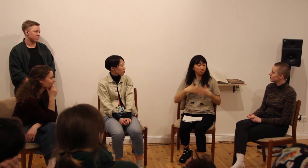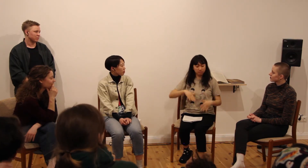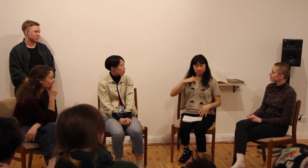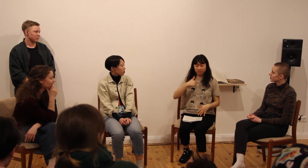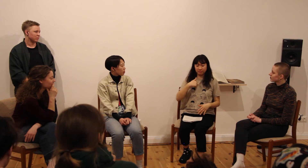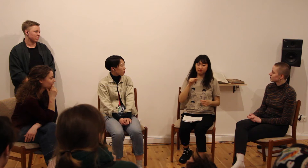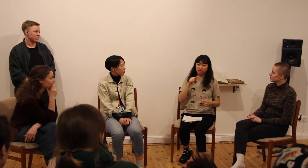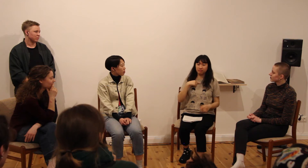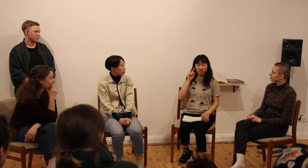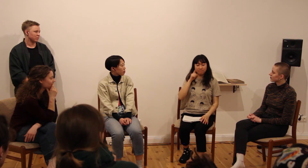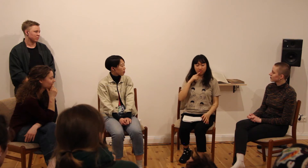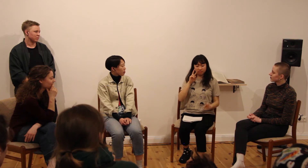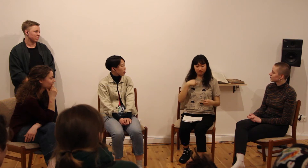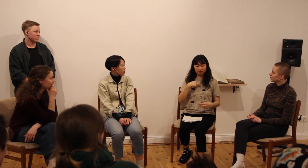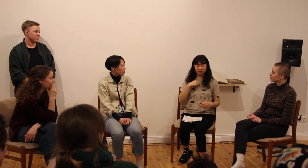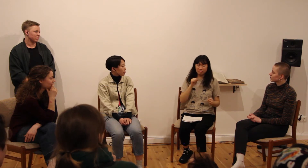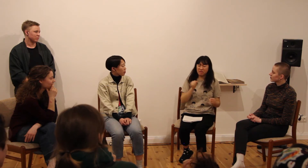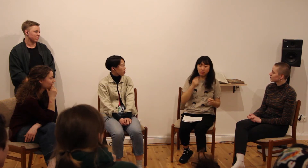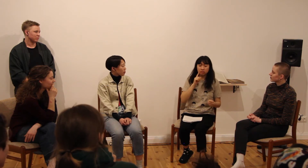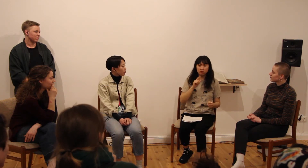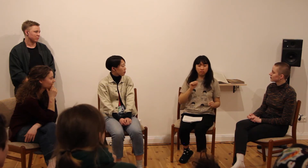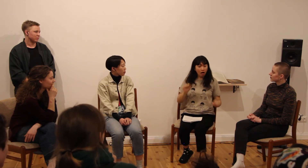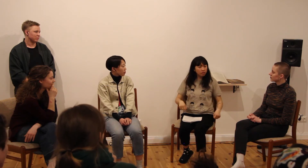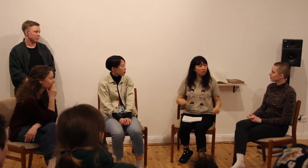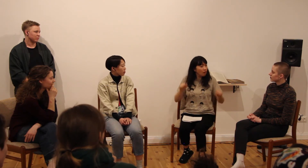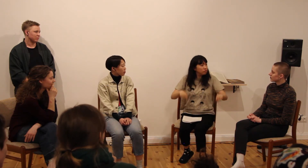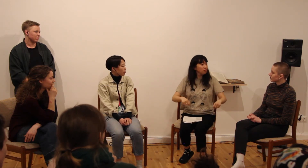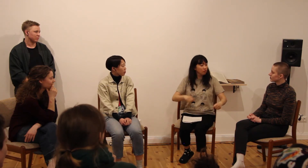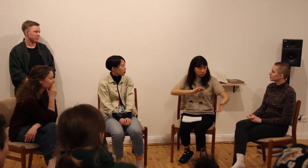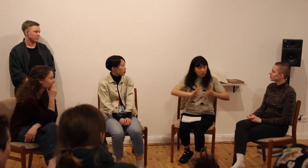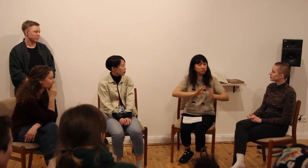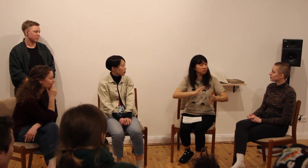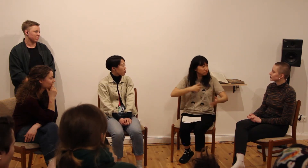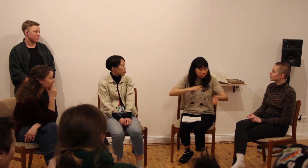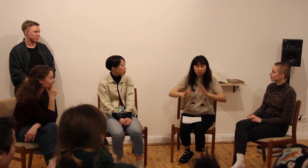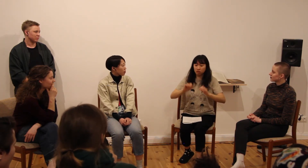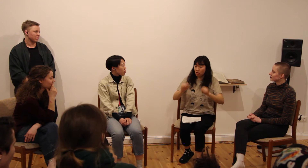und das war für mich ein WOW Moment, als ich festgestellt hab, es gibt noch viel, viel mehr Menschen die taub sind.